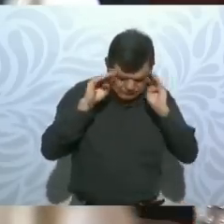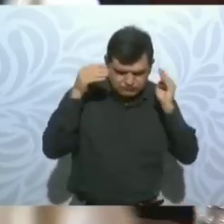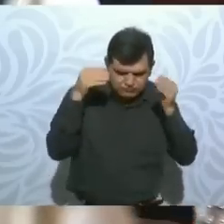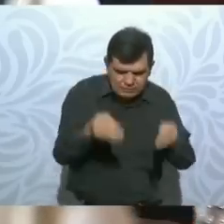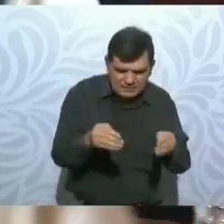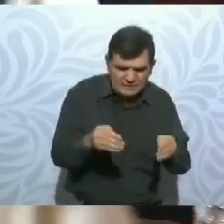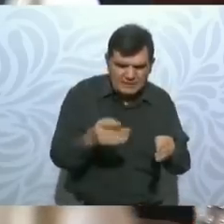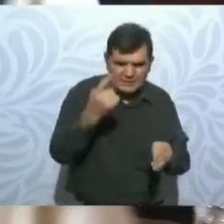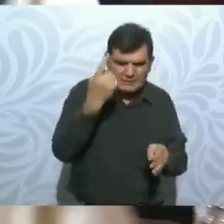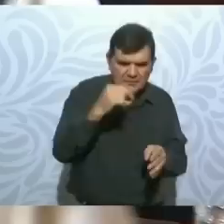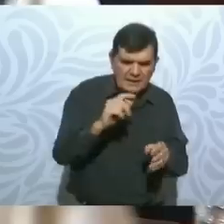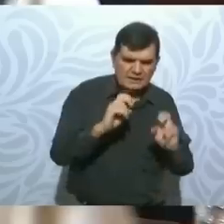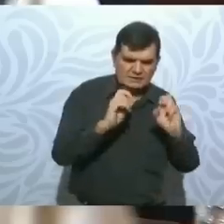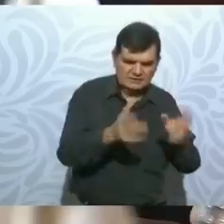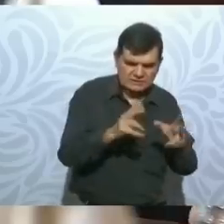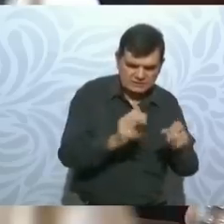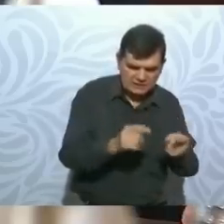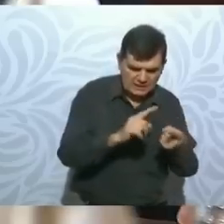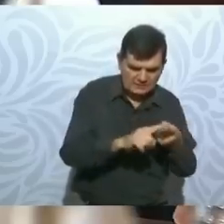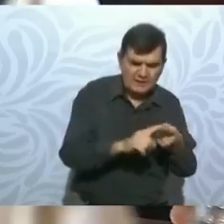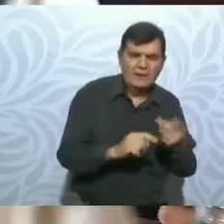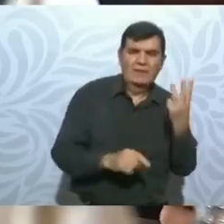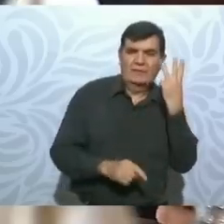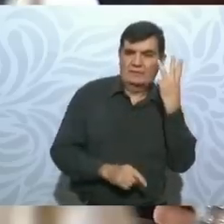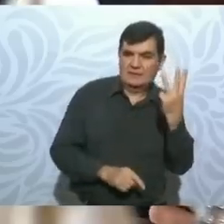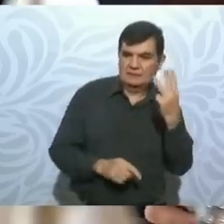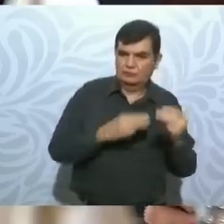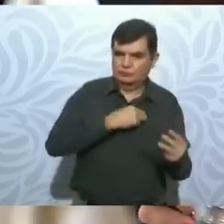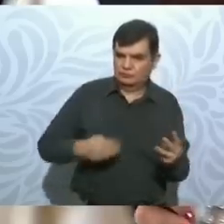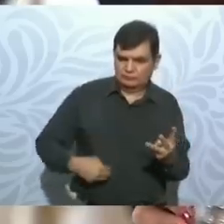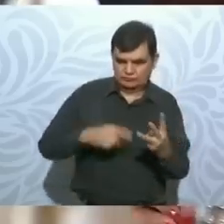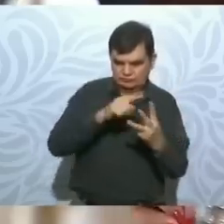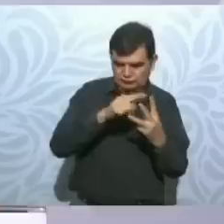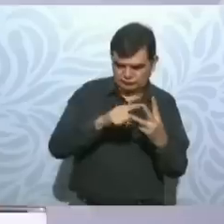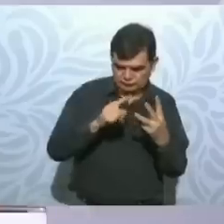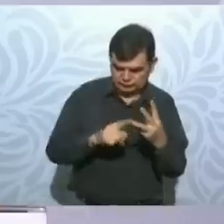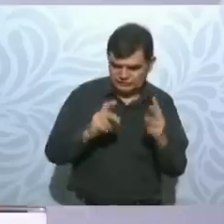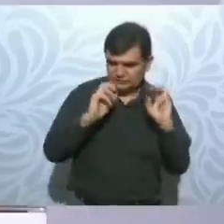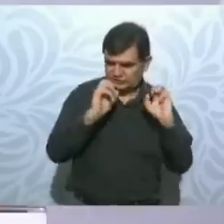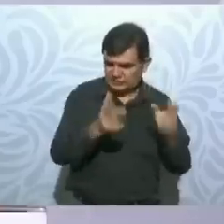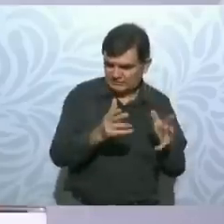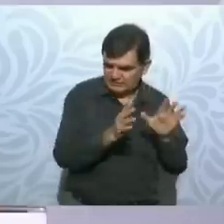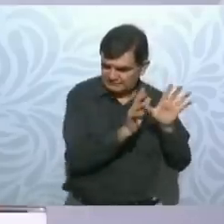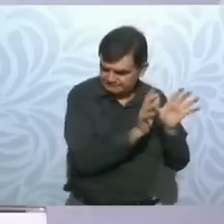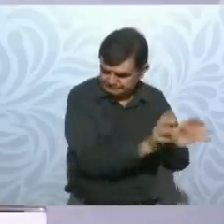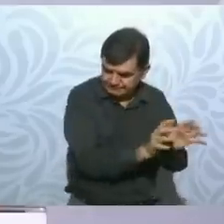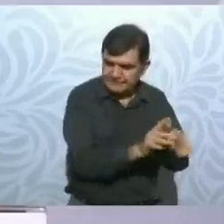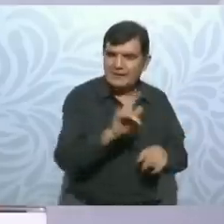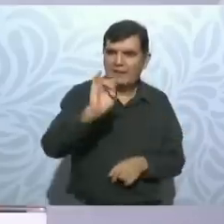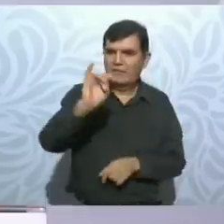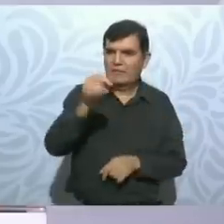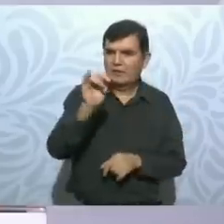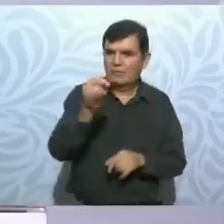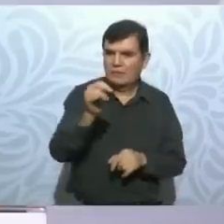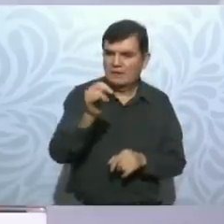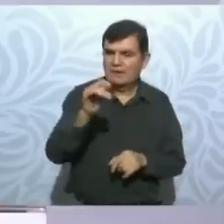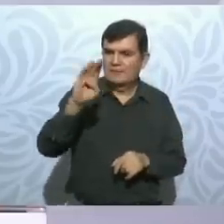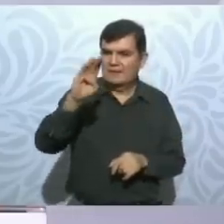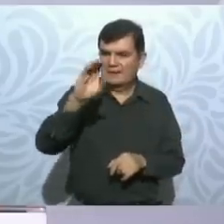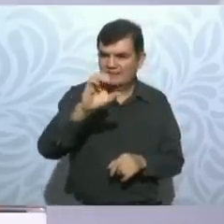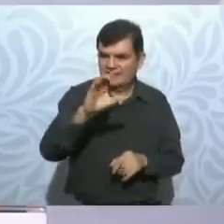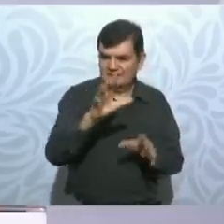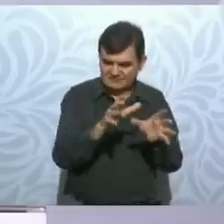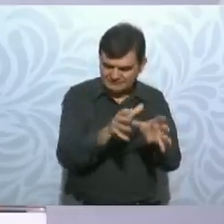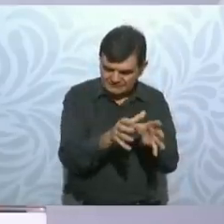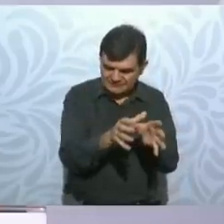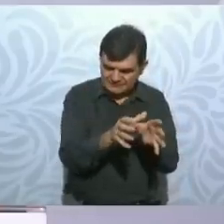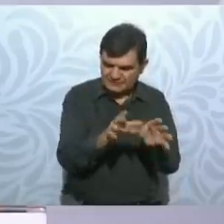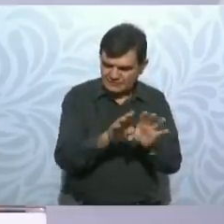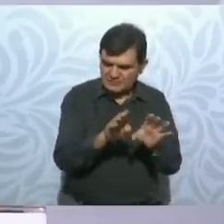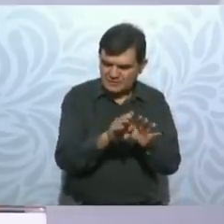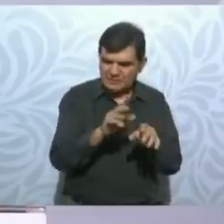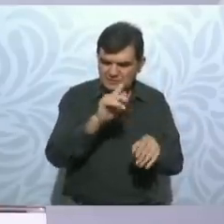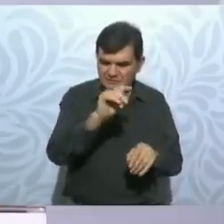en Chiapas en tres municipios en eh Tijuana en Baja California yéndonos a los extremos aquí